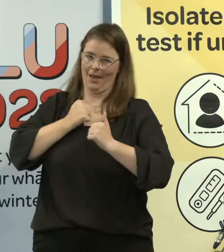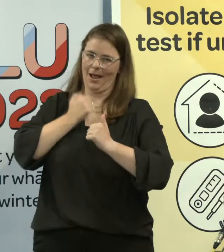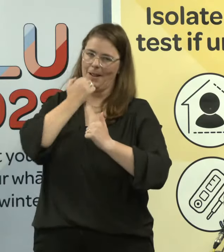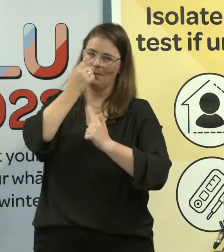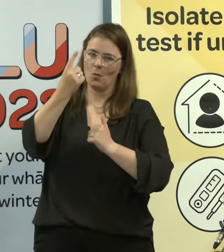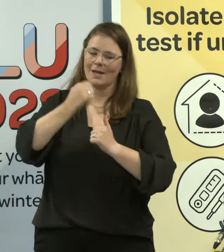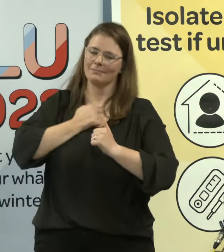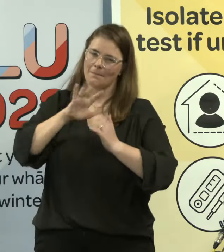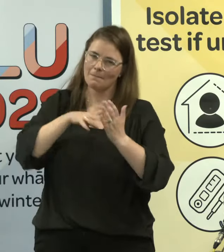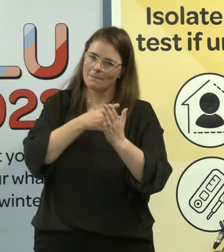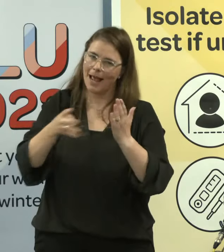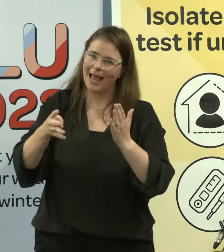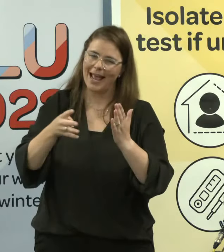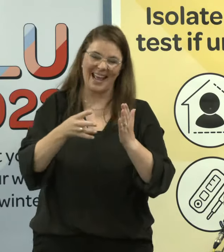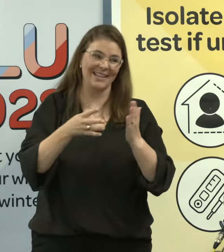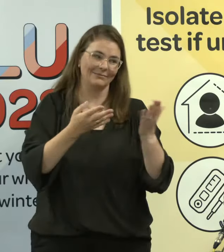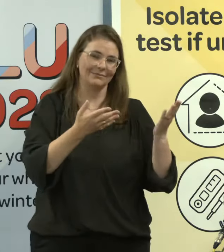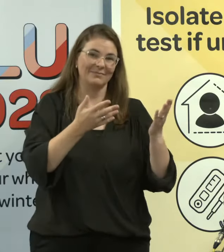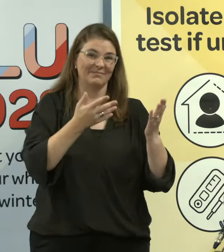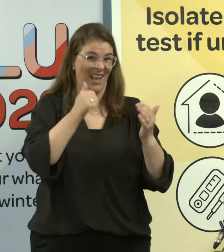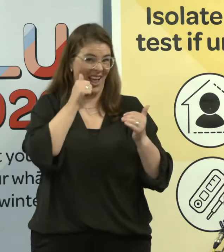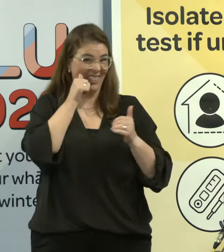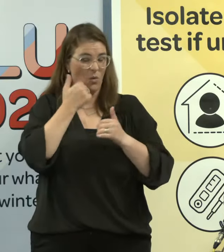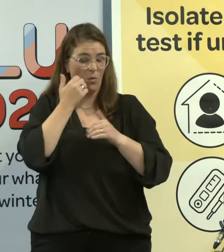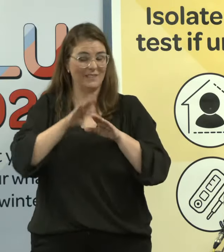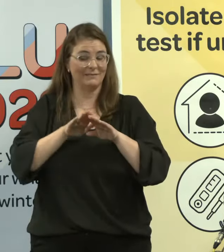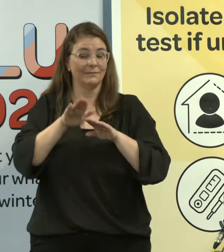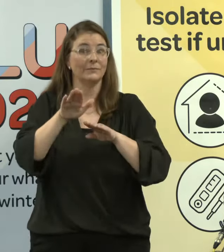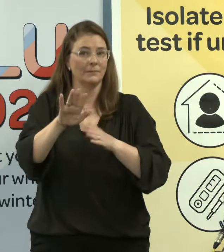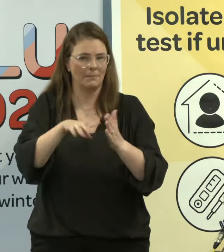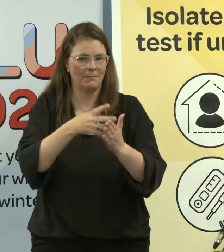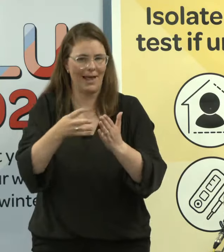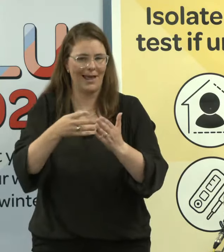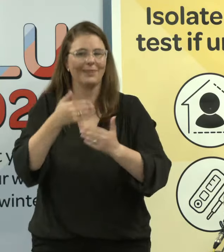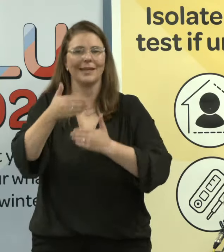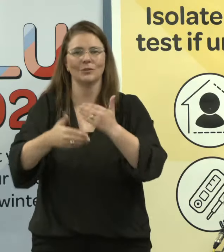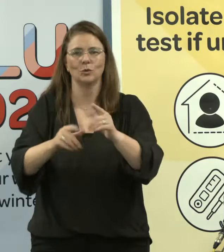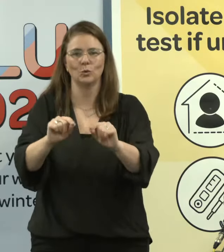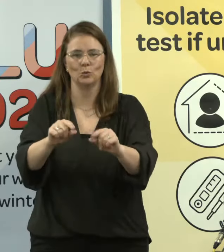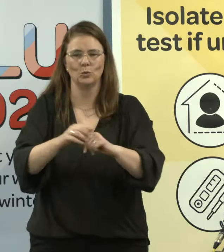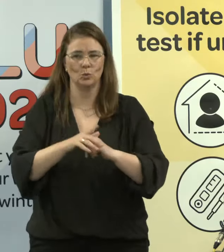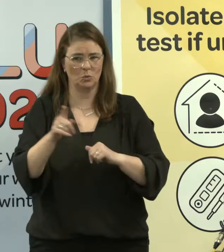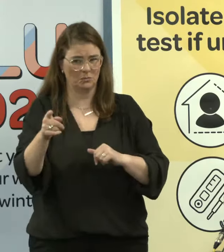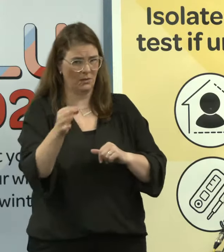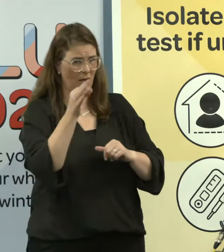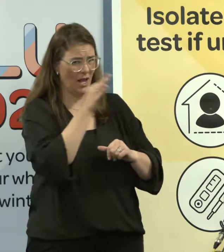te tino mohio a Dr Bloomfield ki taku aroha ki nga mahere- ko